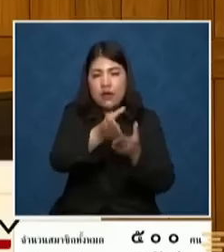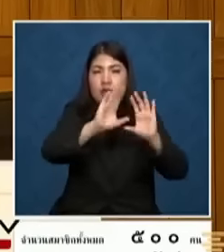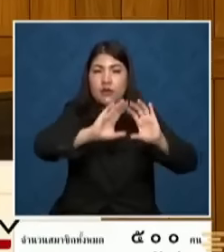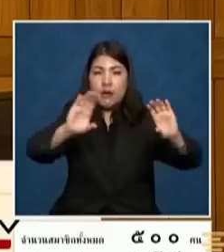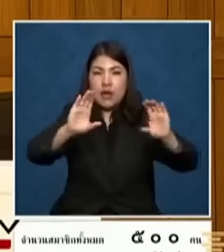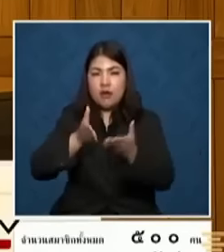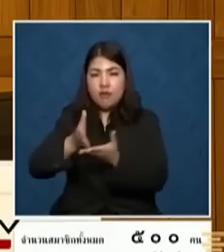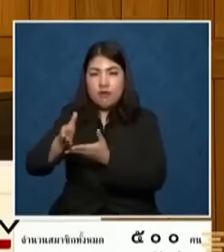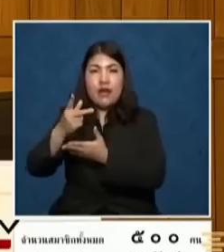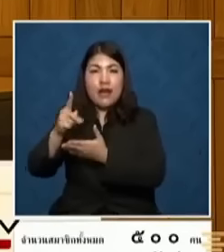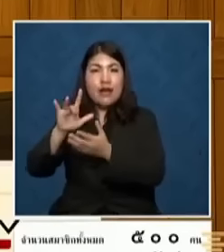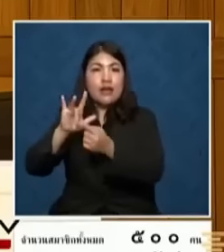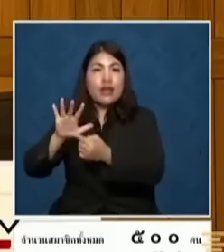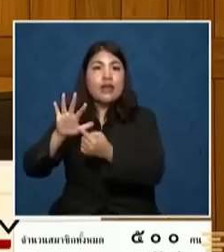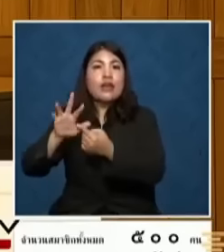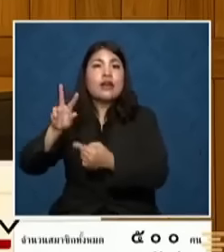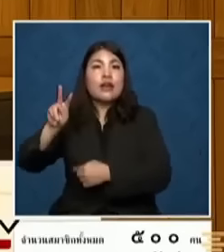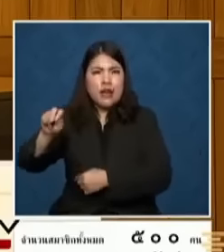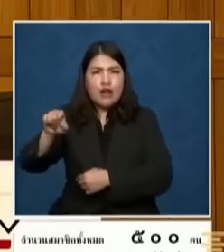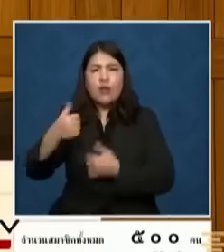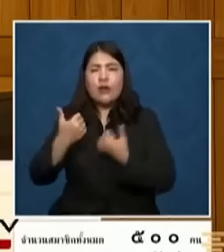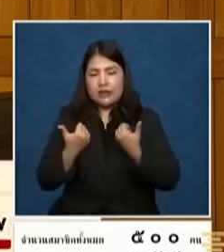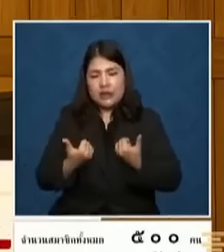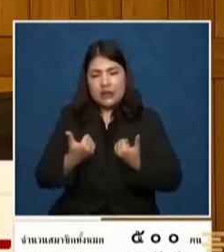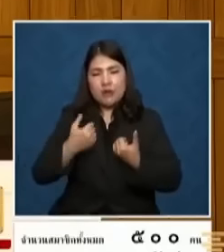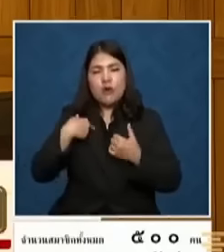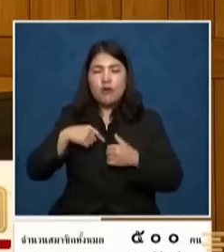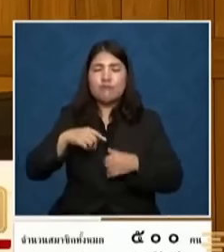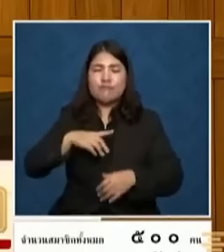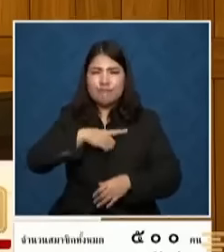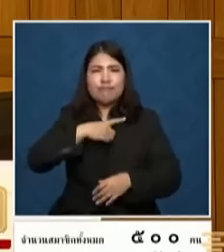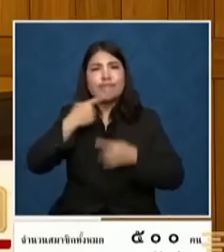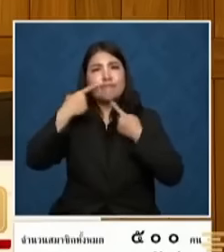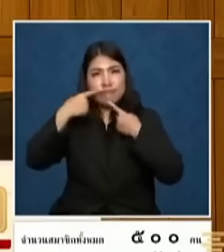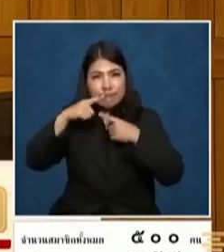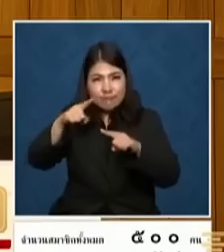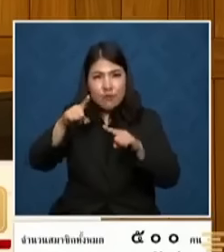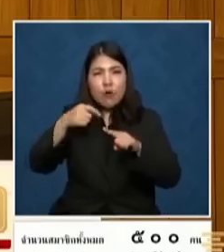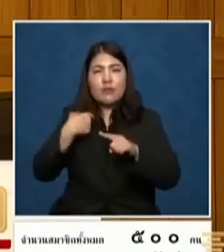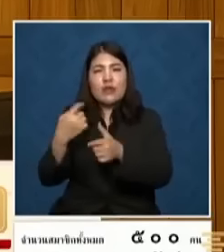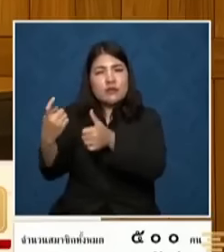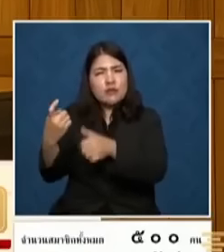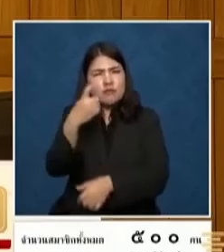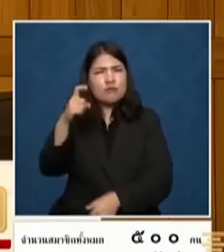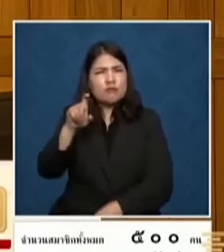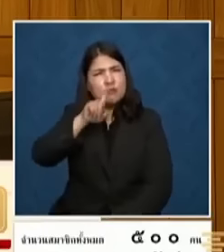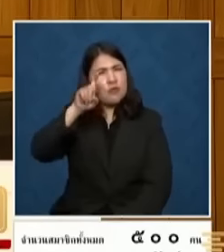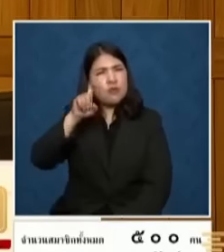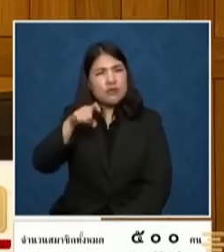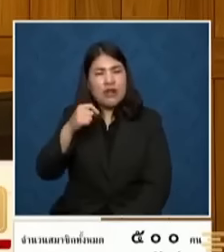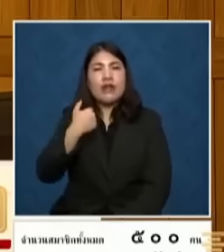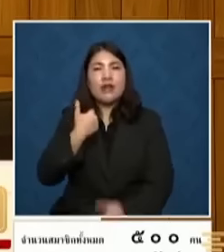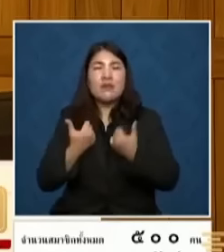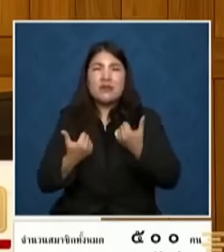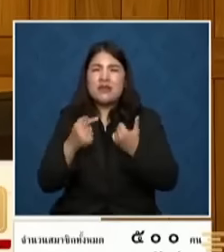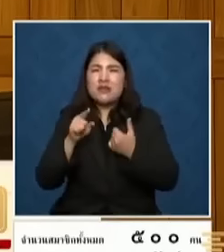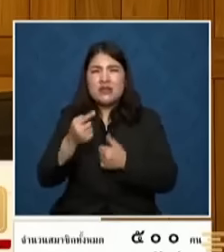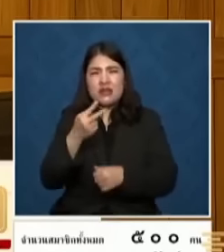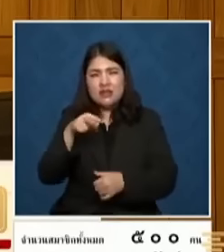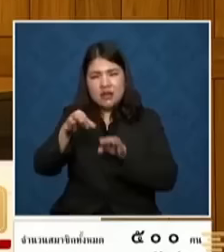เมืองอืเพราะเท่ากับปัดความรับผิดชอบอัน วิสัยสุภาพบุรุษนักเลงเขาไม่ทำกันอืเว้น